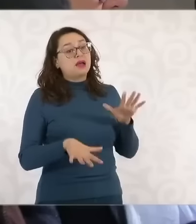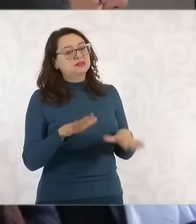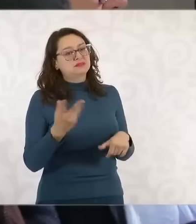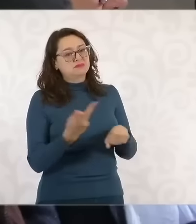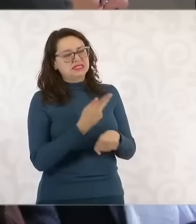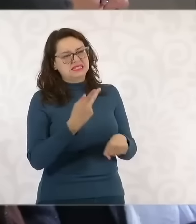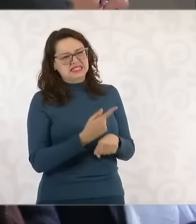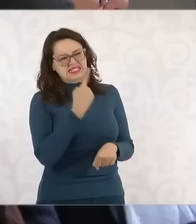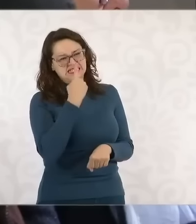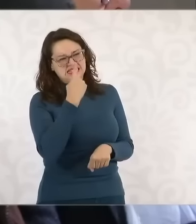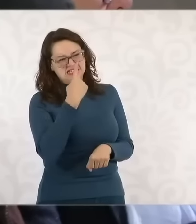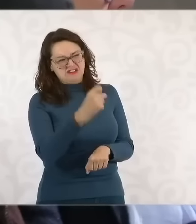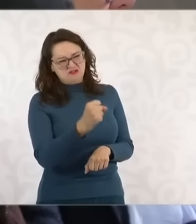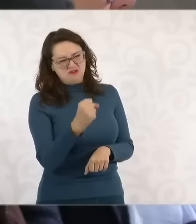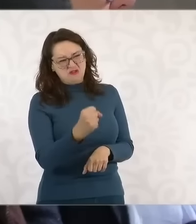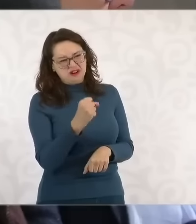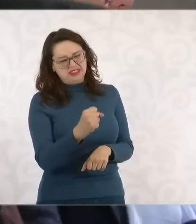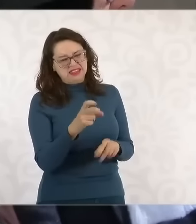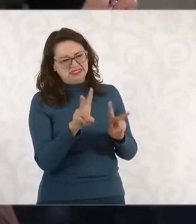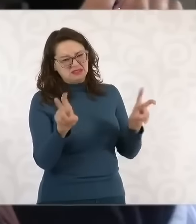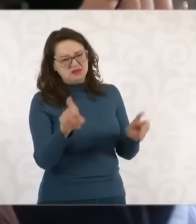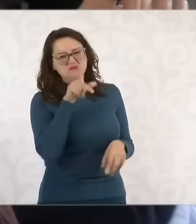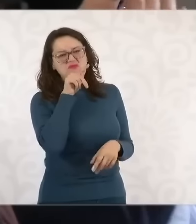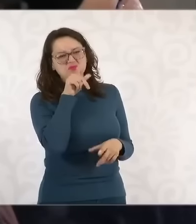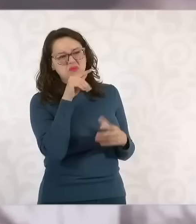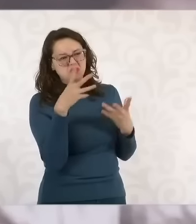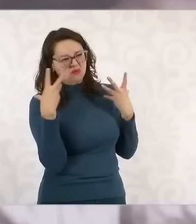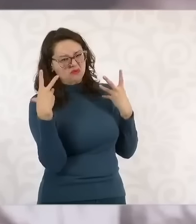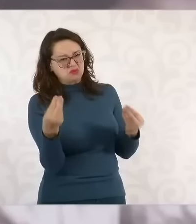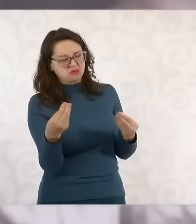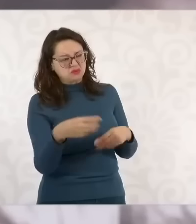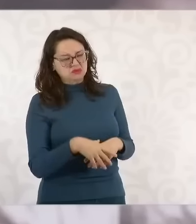eso ya lo están controlando, digamos, por la producción masiva de pollos. Correcto. Sí. Eh,